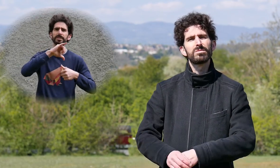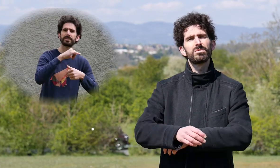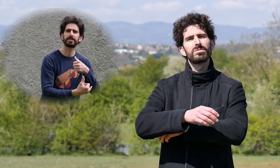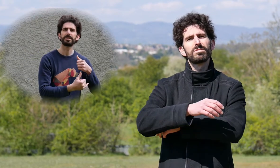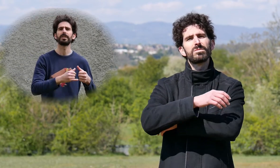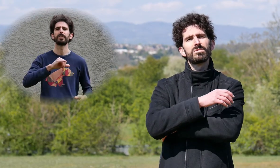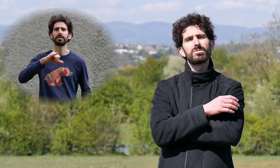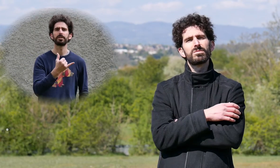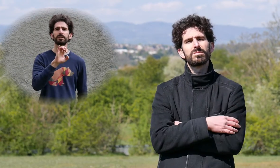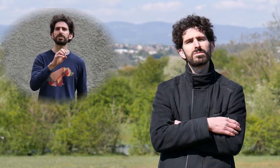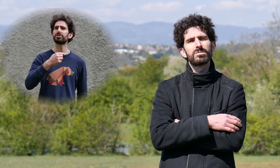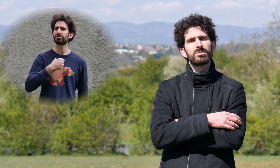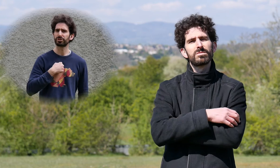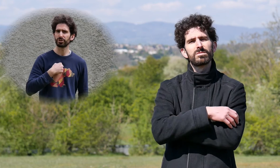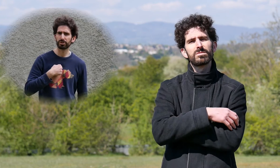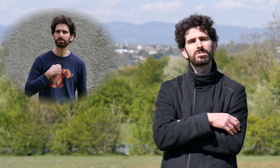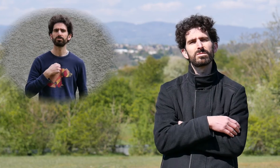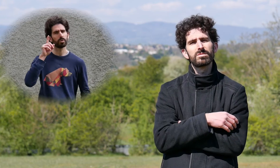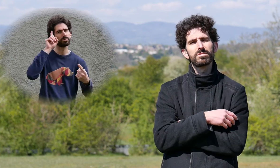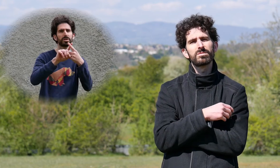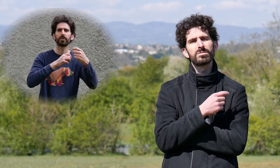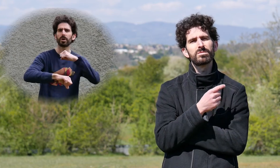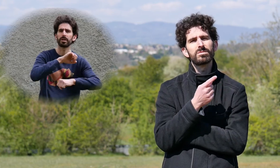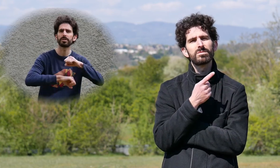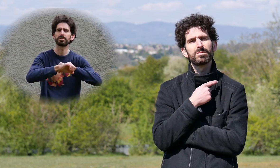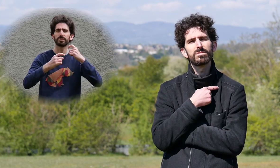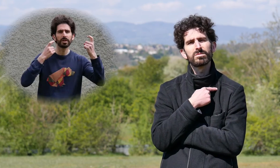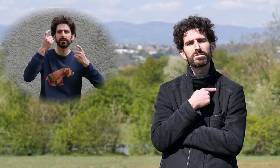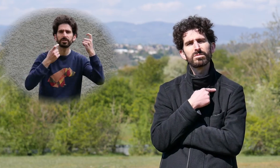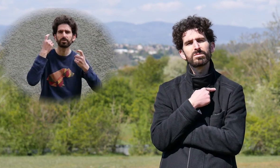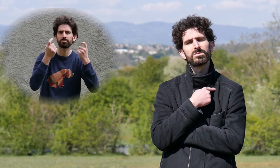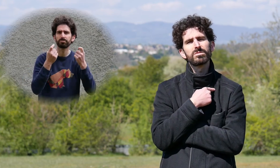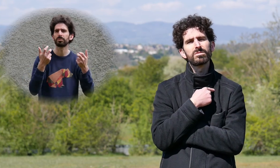* "Je" pour l'organisation et la réflexion. *